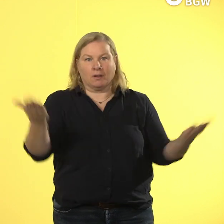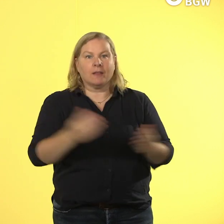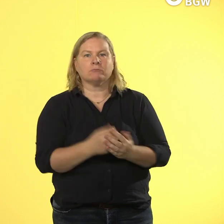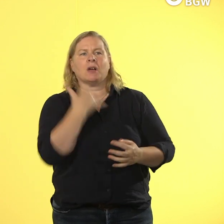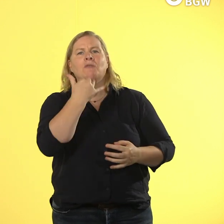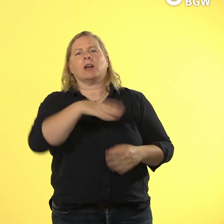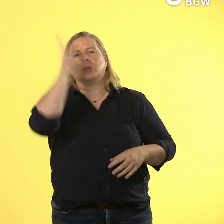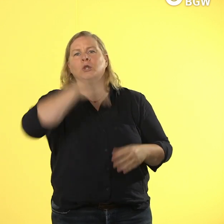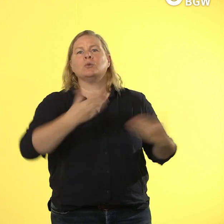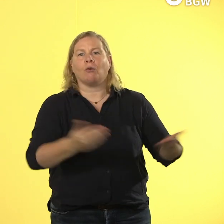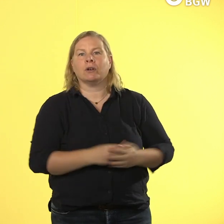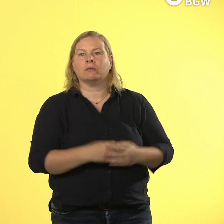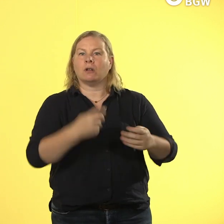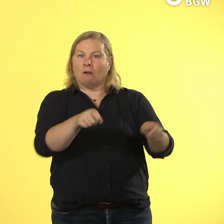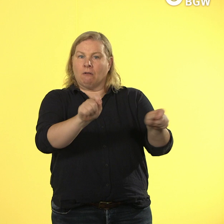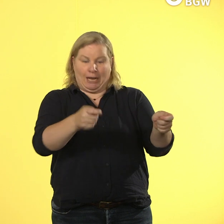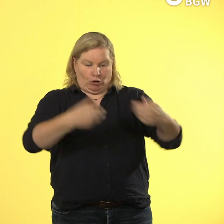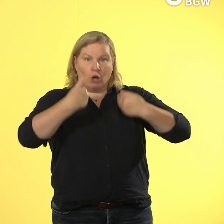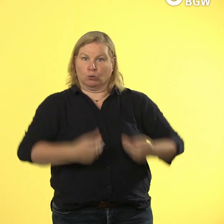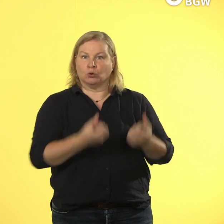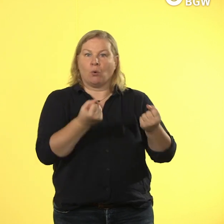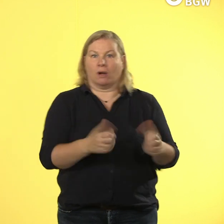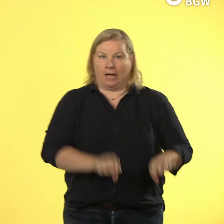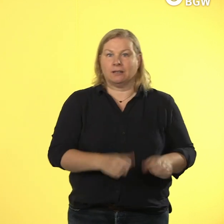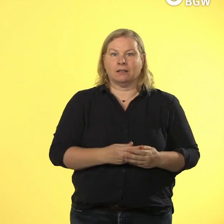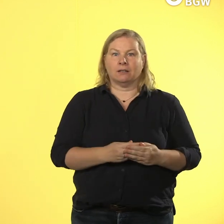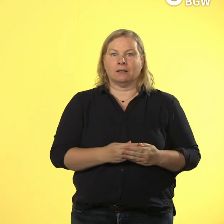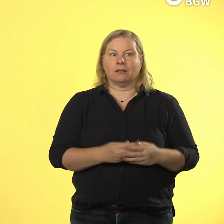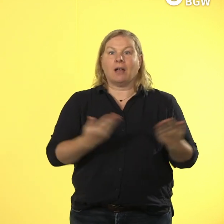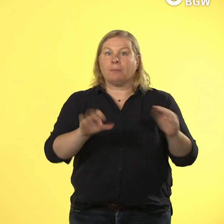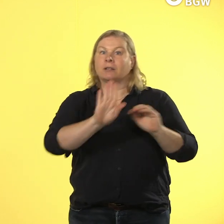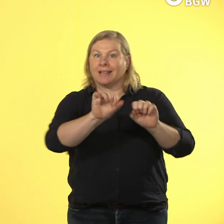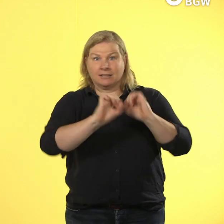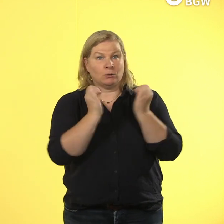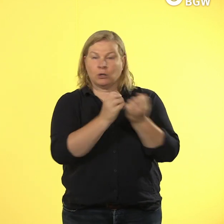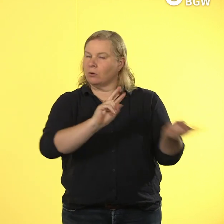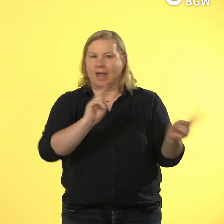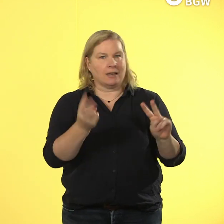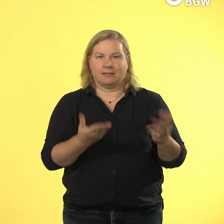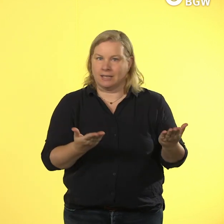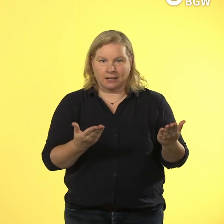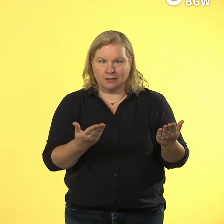Im Gegenteil, es wird zementiert. Der Stress wird chronifiziert. Oder Sie sagen: "Okay, ich schau mal,